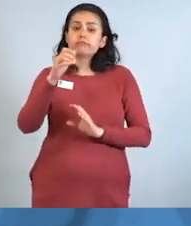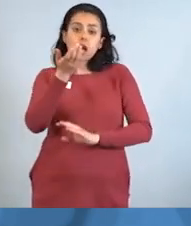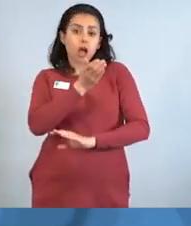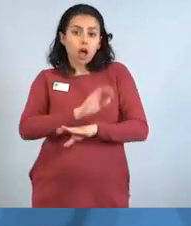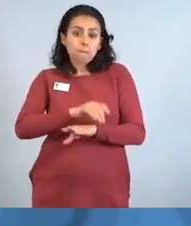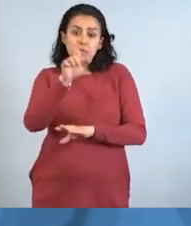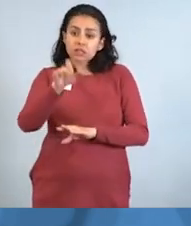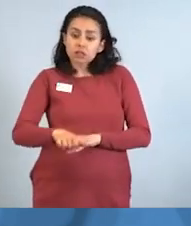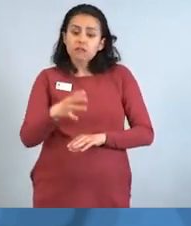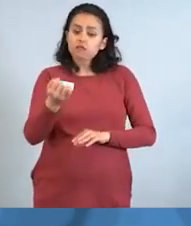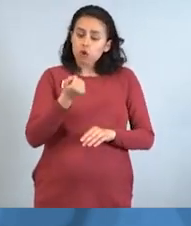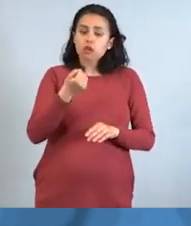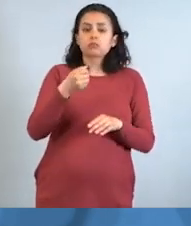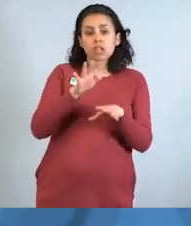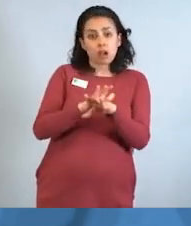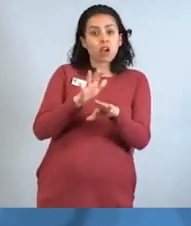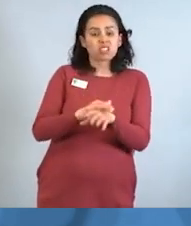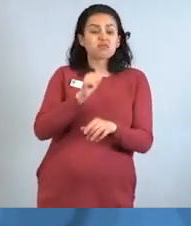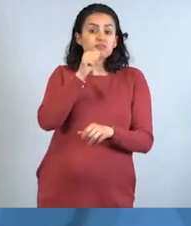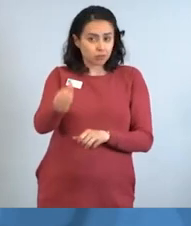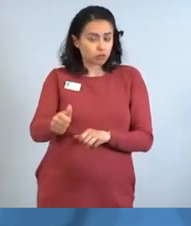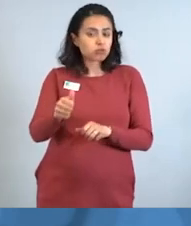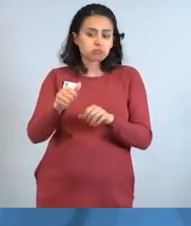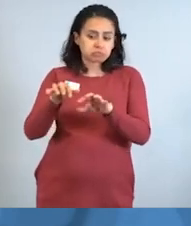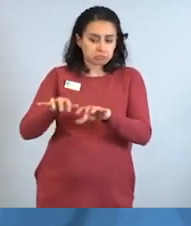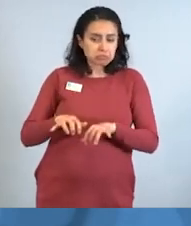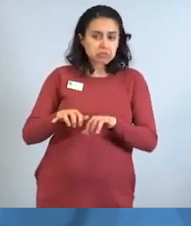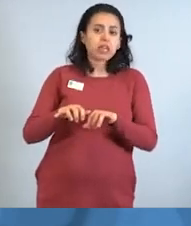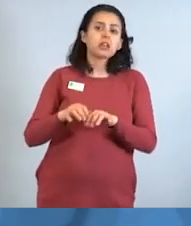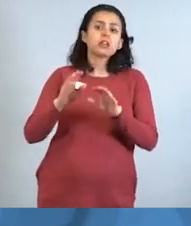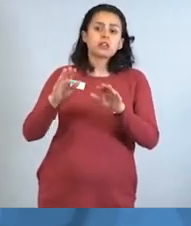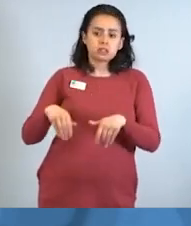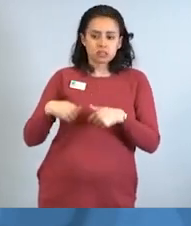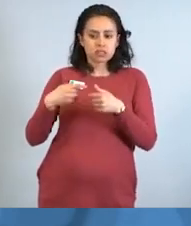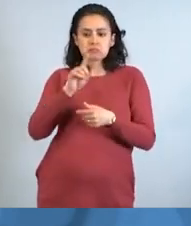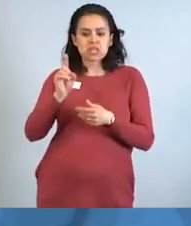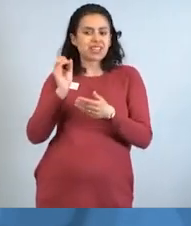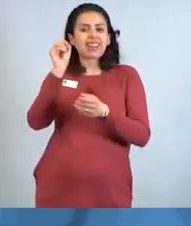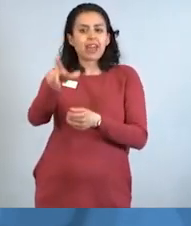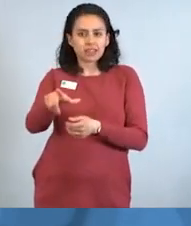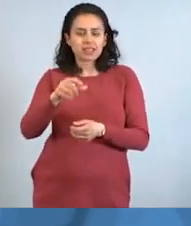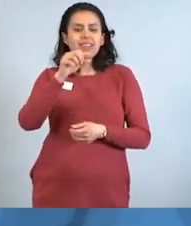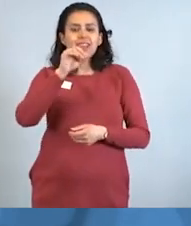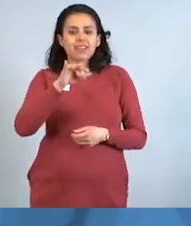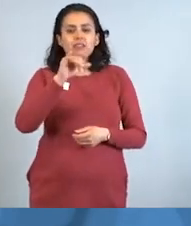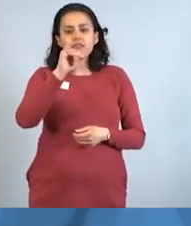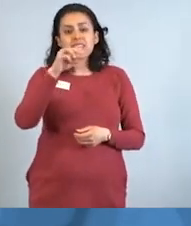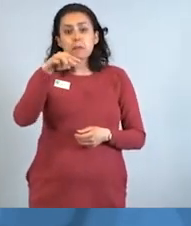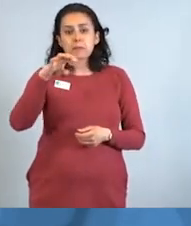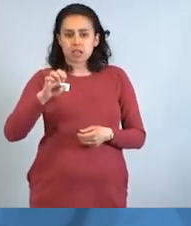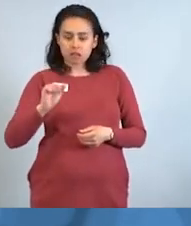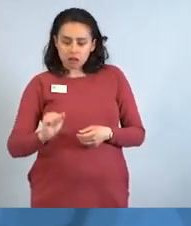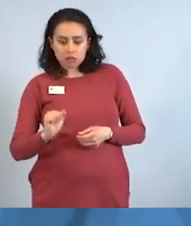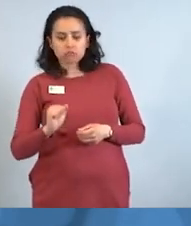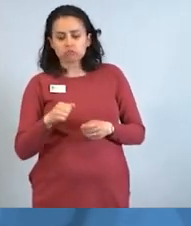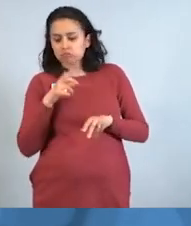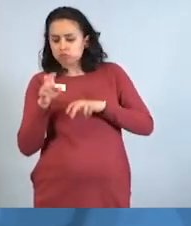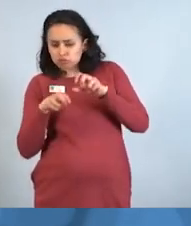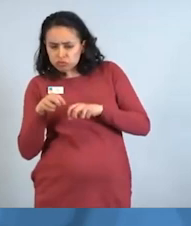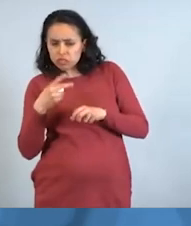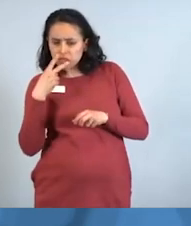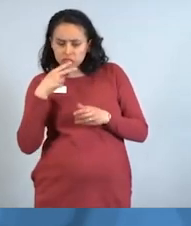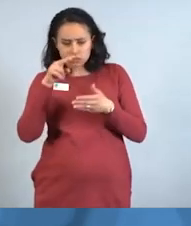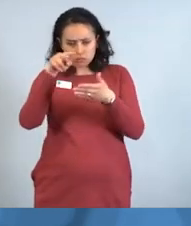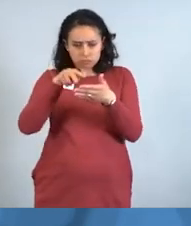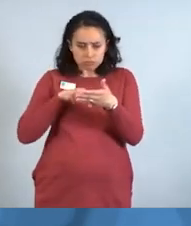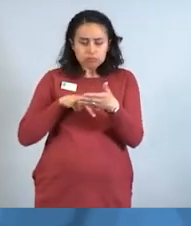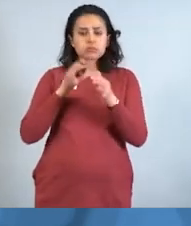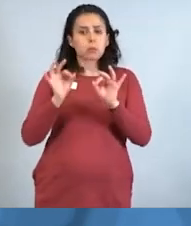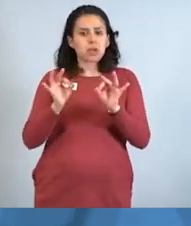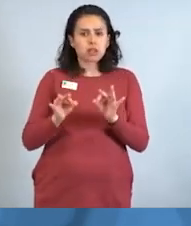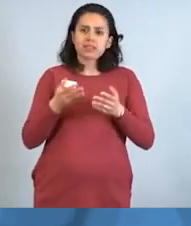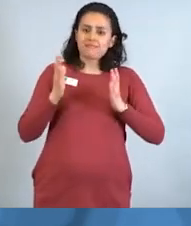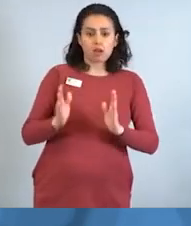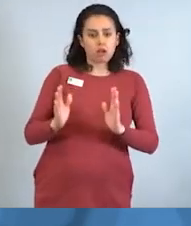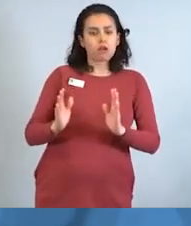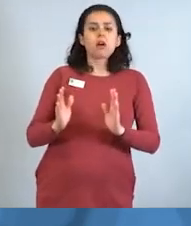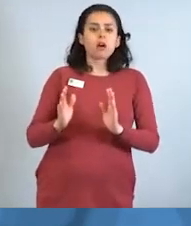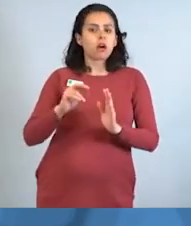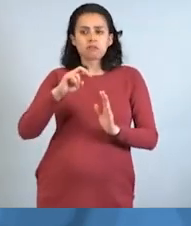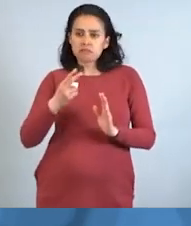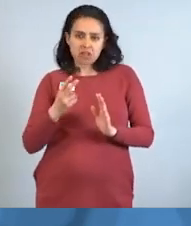Se päätyy Fimeaan, joka käsittelee niitä ja katsoo, ovatko ne luonteeltaan vakavia vai ei-vakavia.